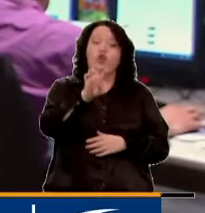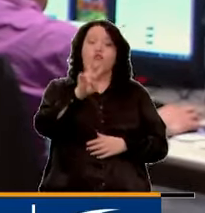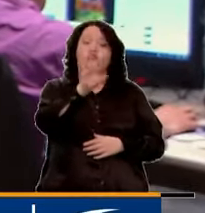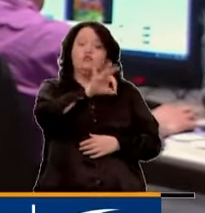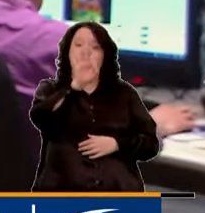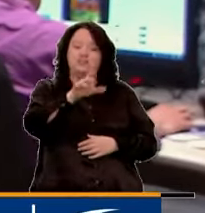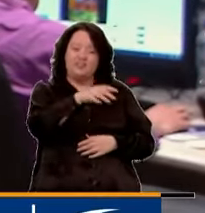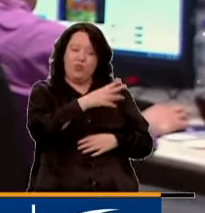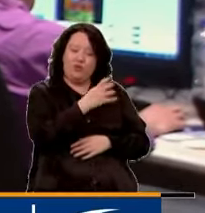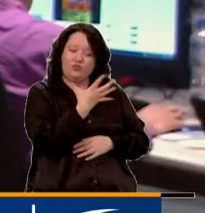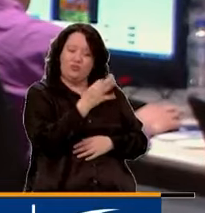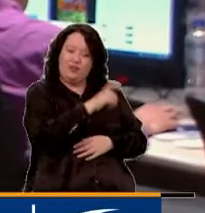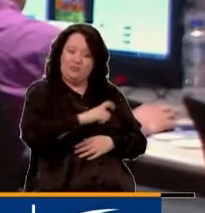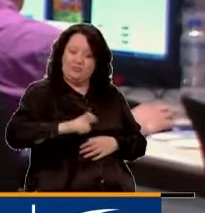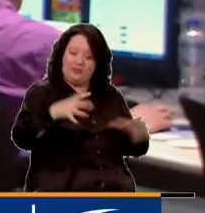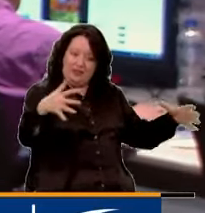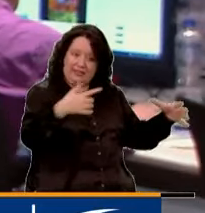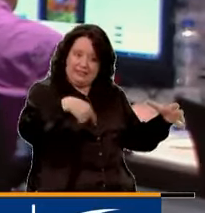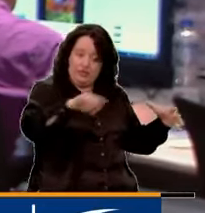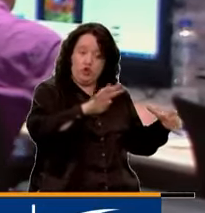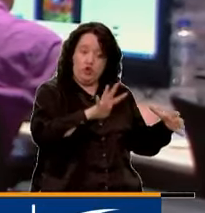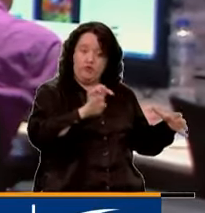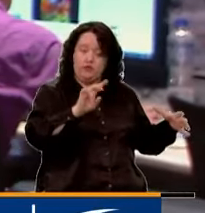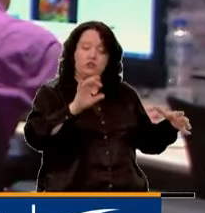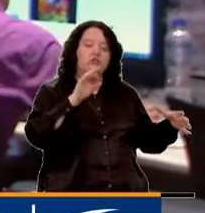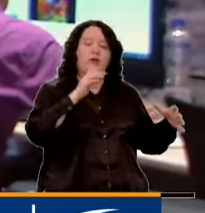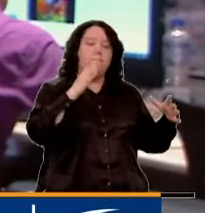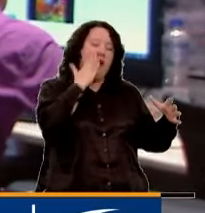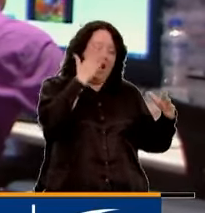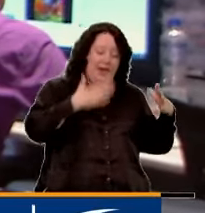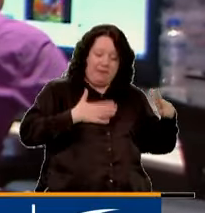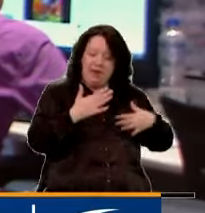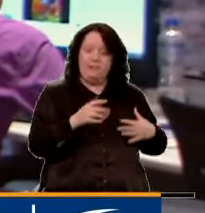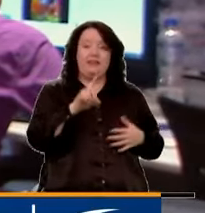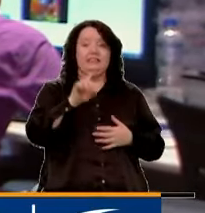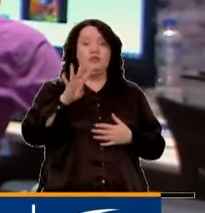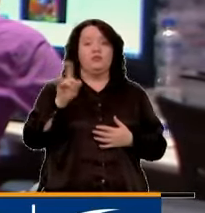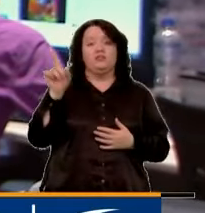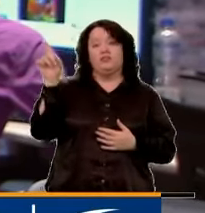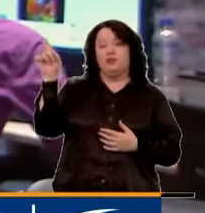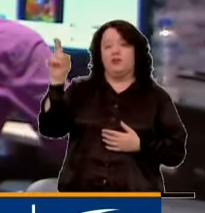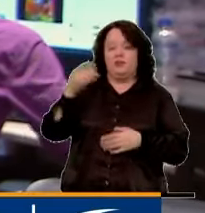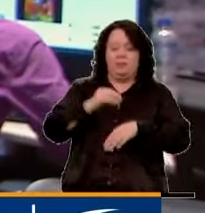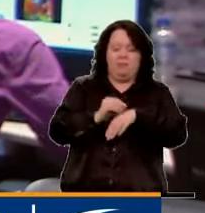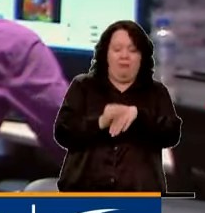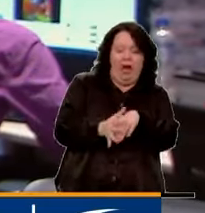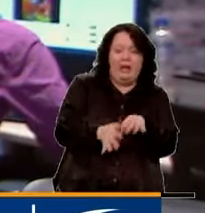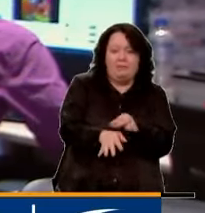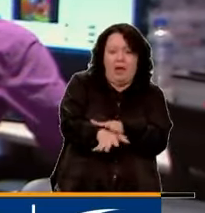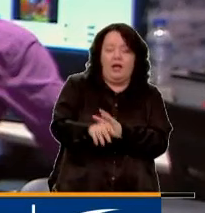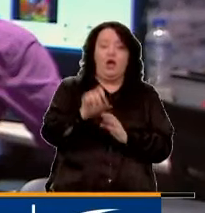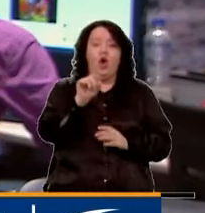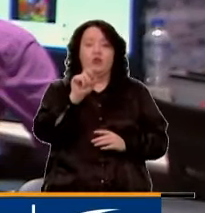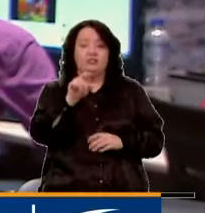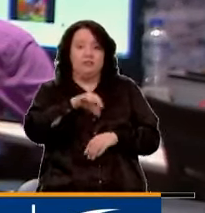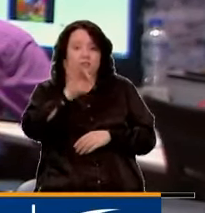))) también habla de 140 y tres niños seleccionados por pólvora, pero hablamos según las cifras